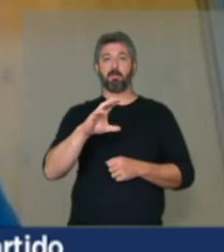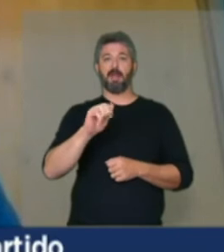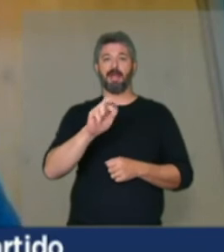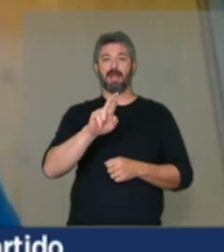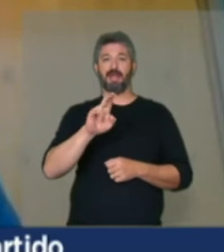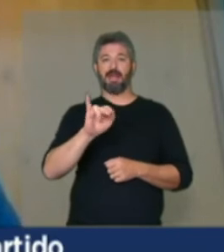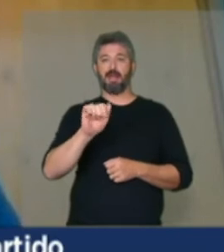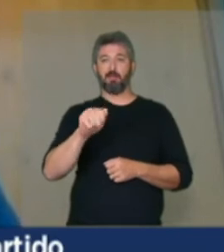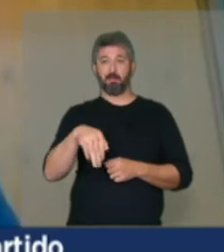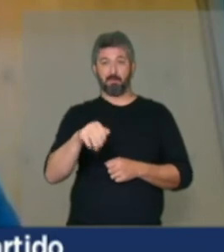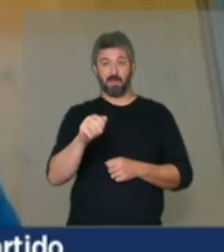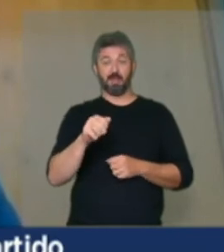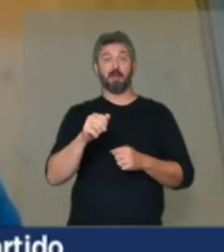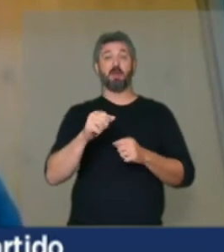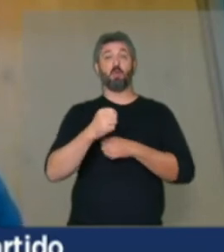PACARAIMA, EM 1995 E SUA SEDE